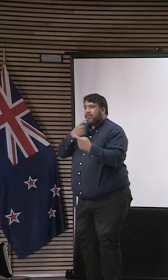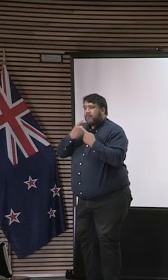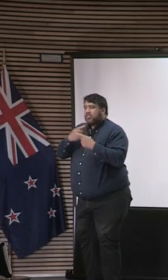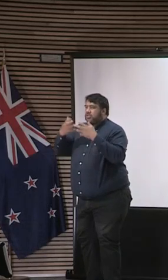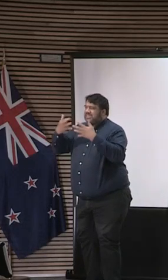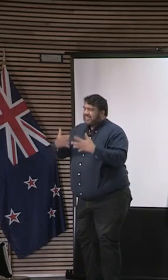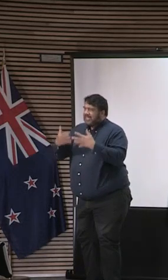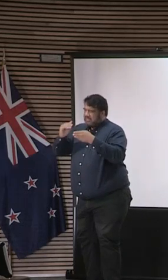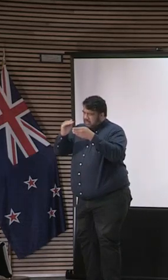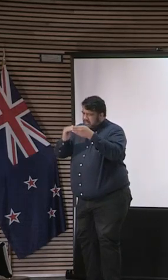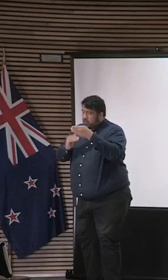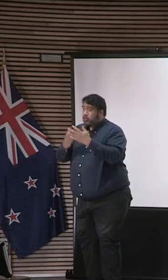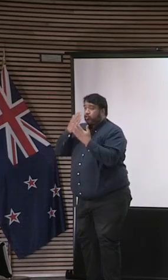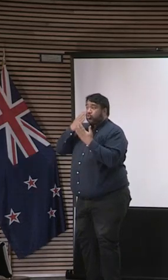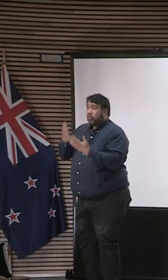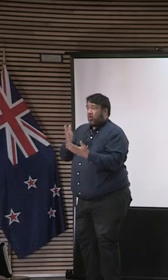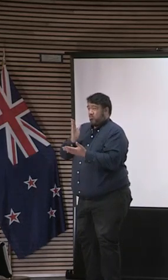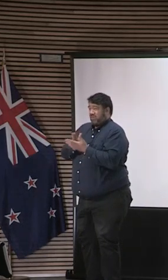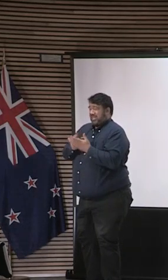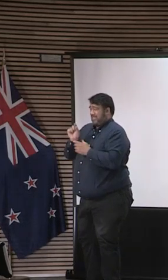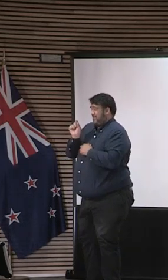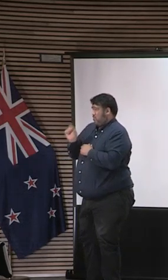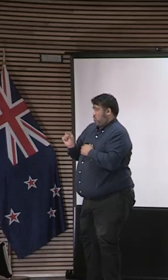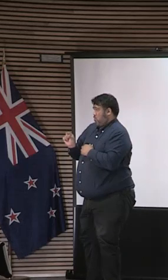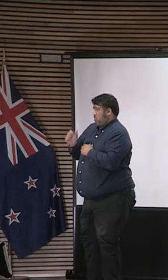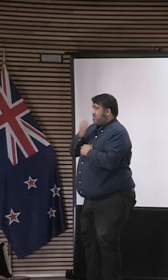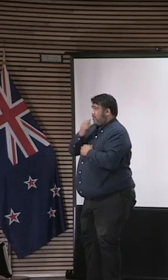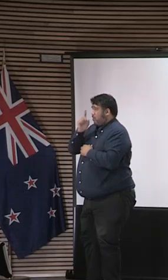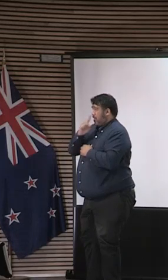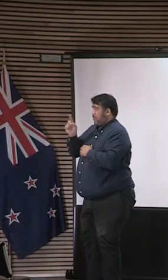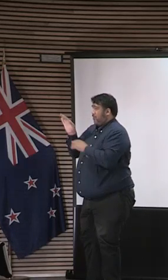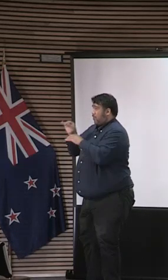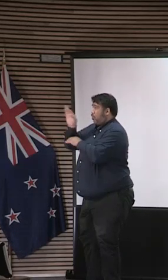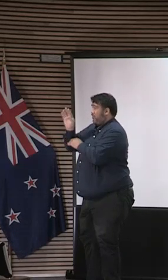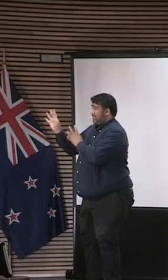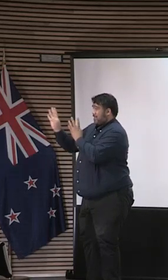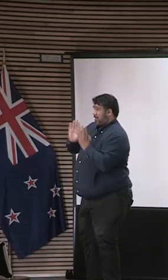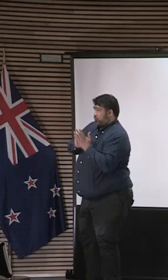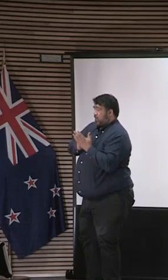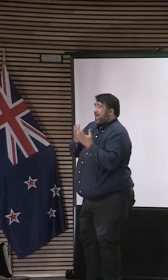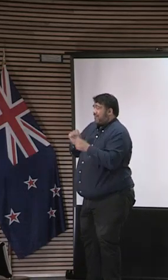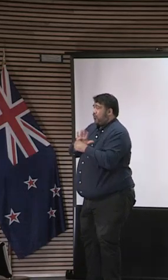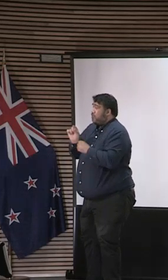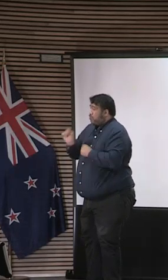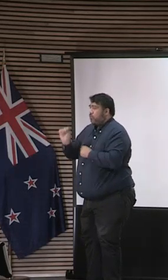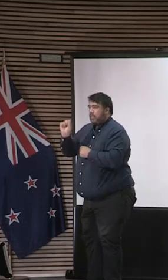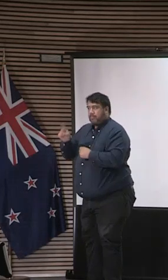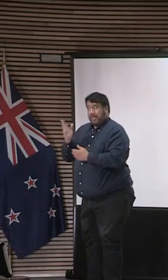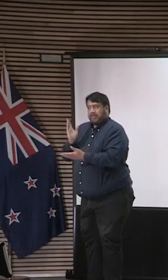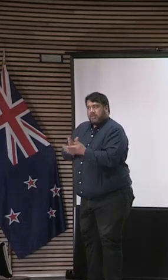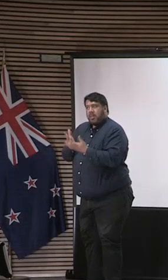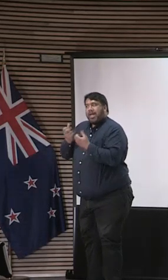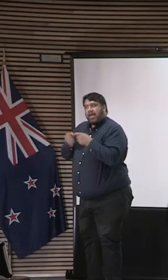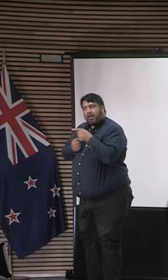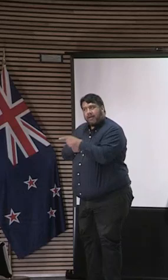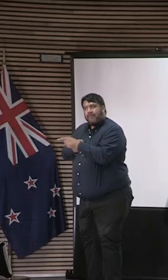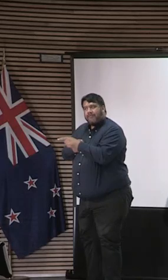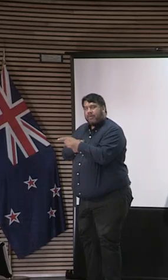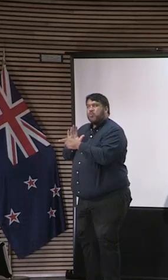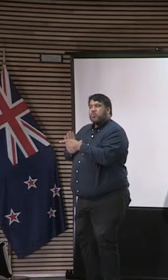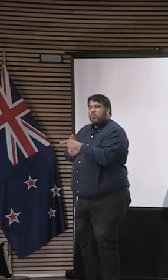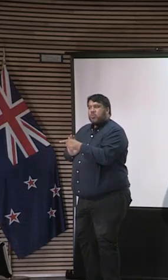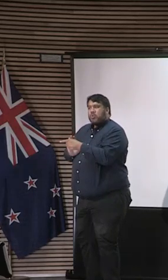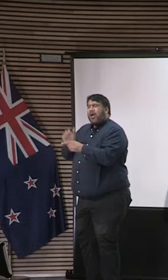rawa tenei, ahakoa he aha te